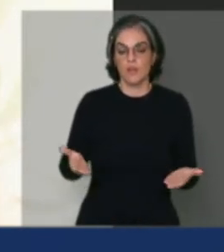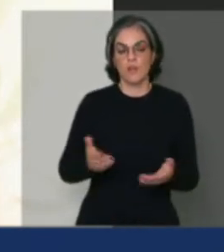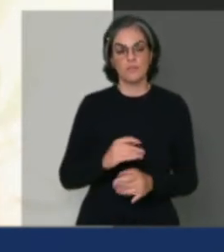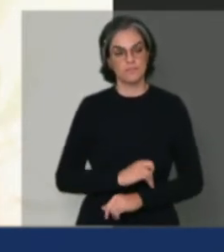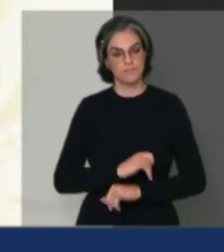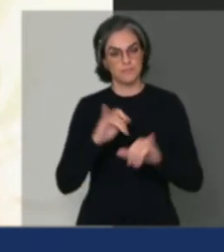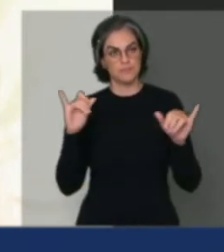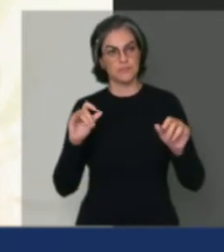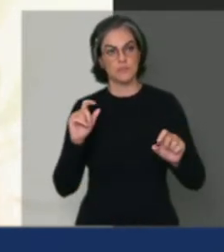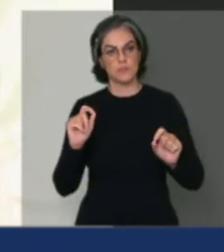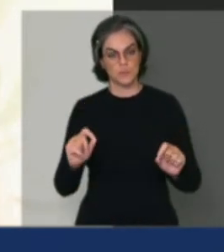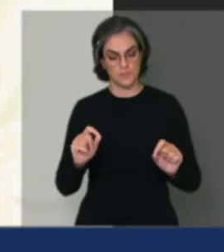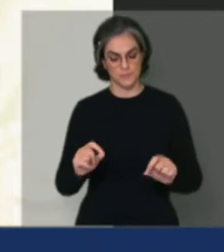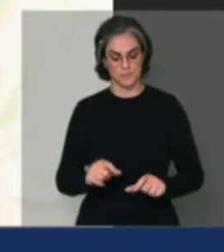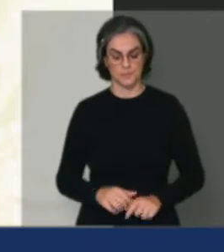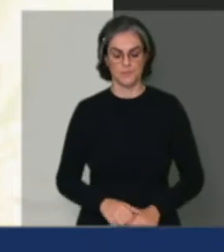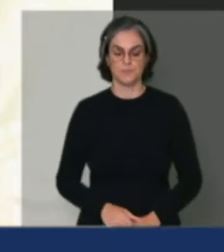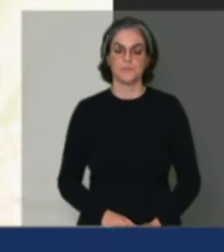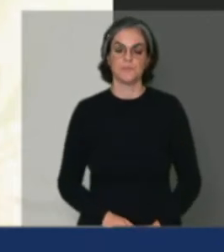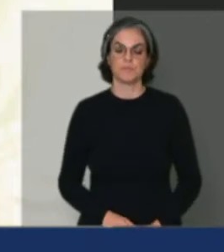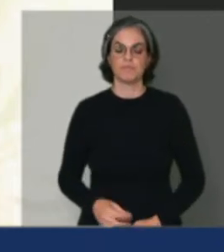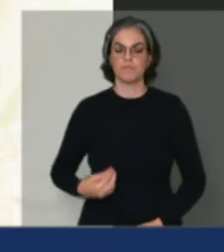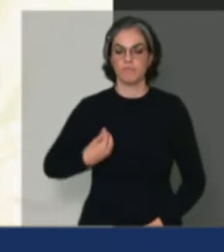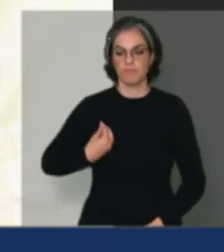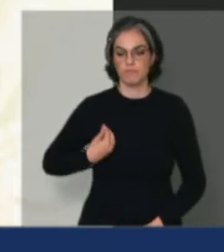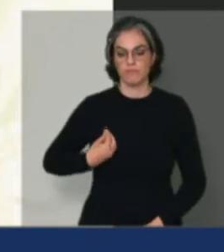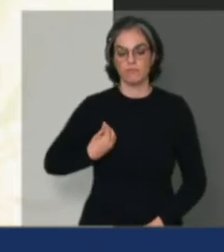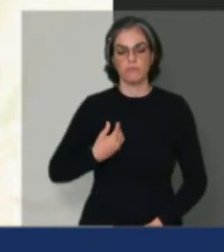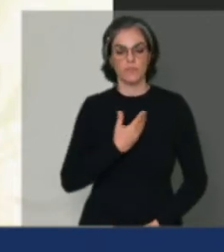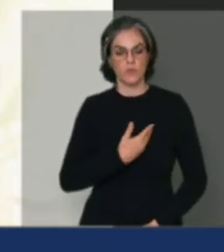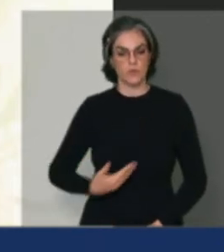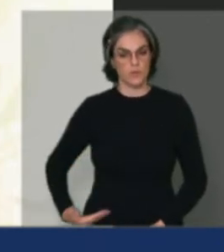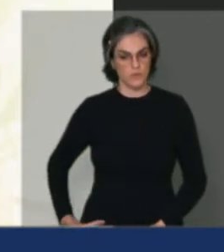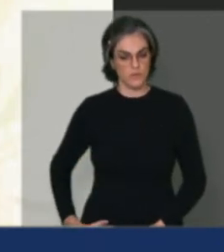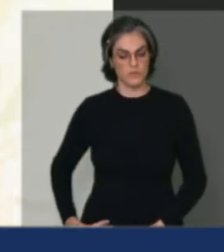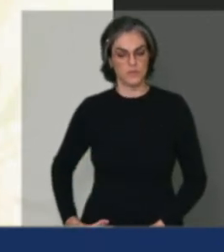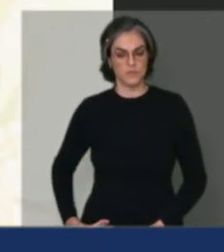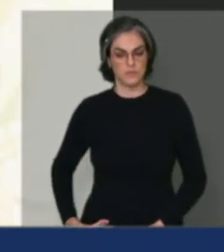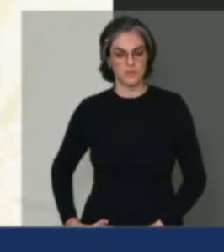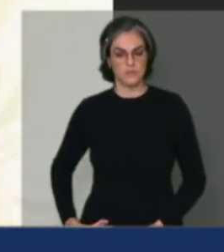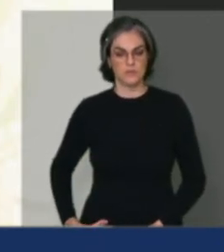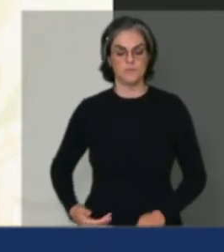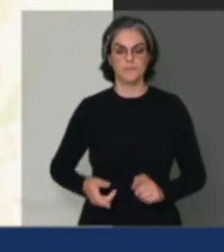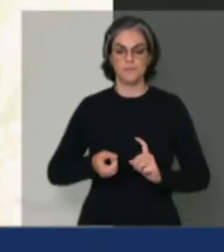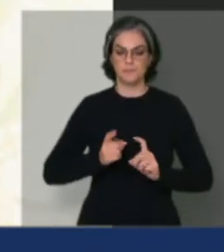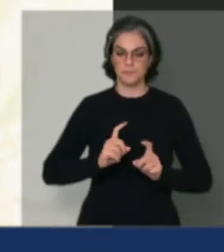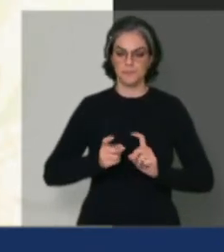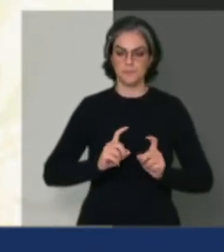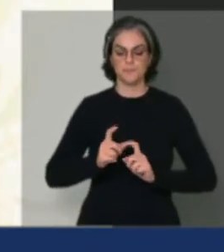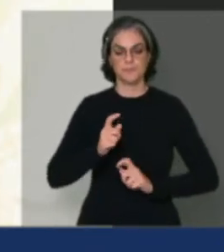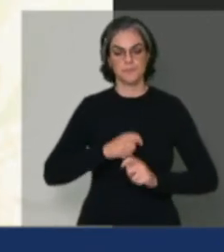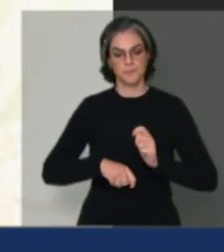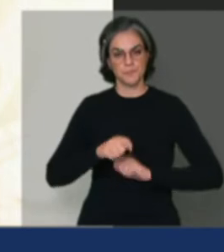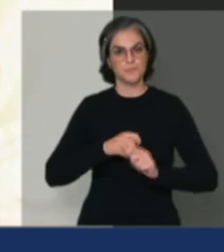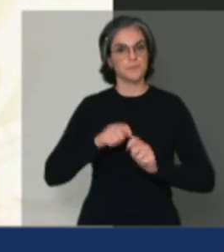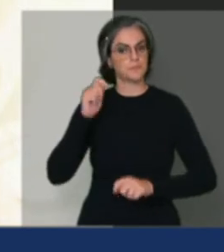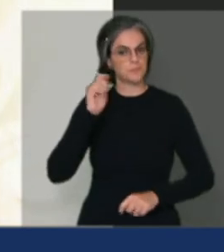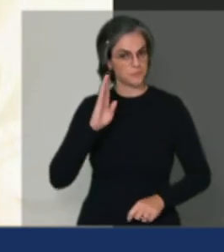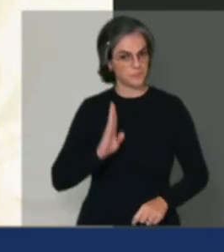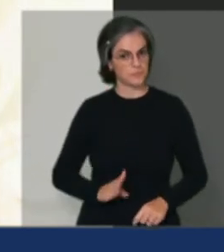SEGUINTE... É , A PRESENÇA DO ESTADO NA, NA... QUESTÃO, E ECONOMIA DO PAÍS, ELA TEM QUE SER REDUZIDA AO MÁXIMO POSSÍVEL. ESTÁCERTO? ENTÃO,